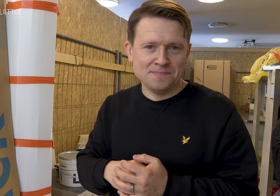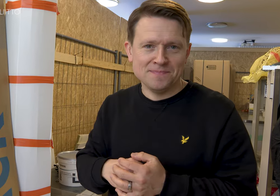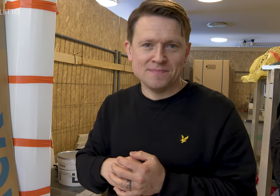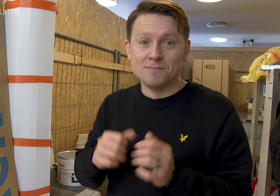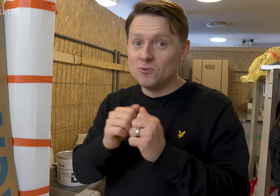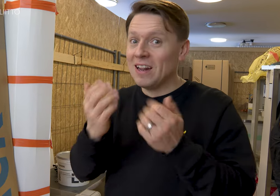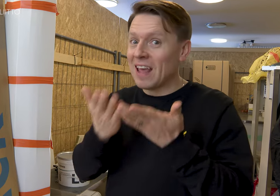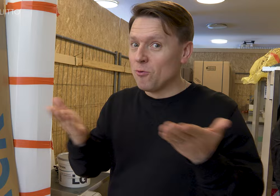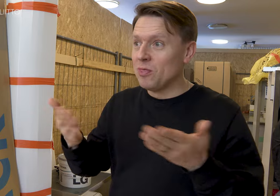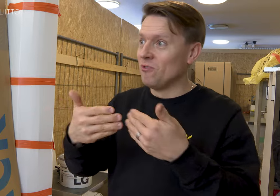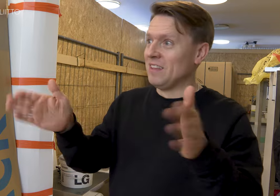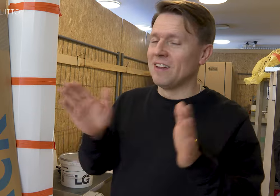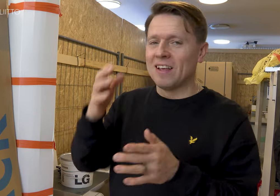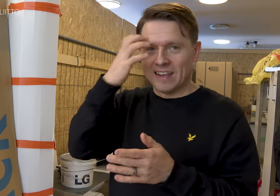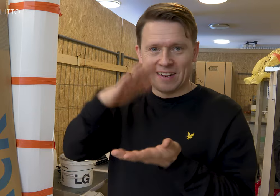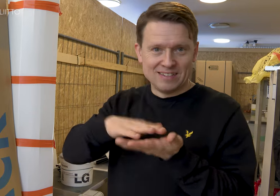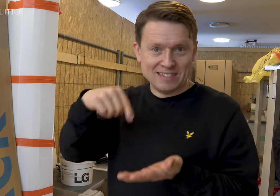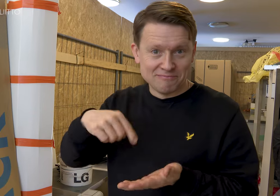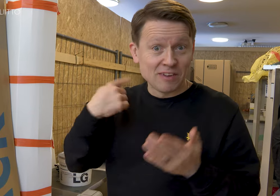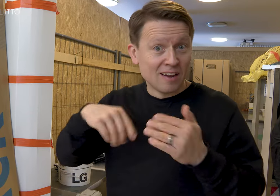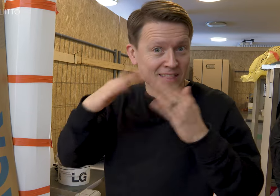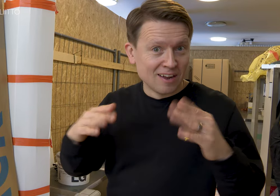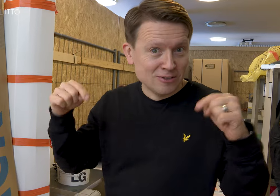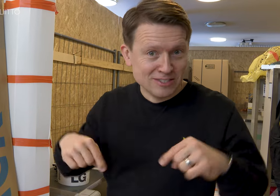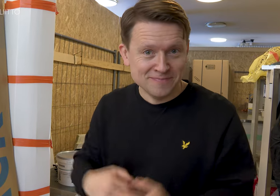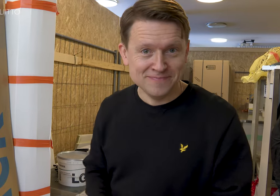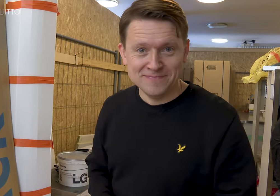Mutta näyttelytila sijaitsee Helsingissä Valkeassa talossa.